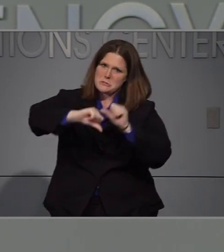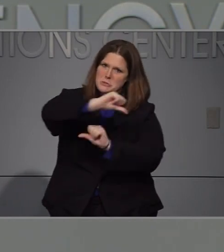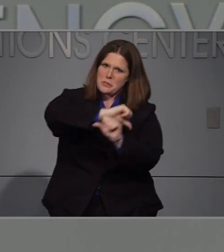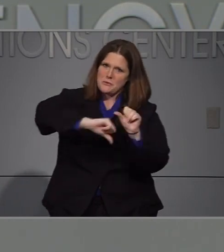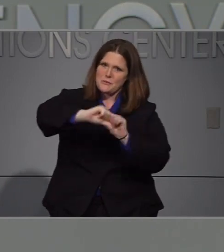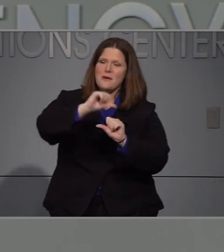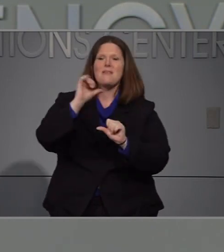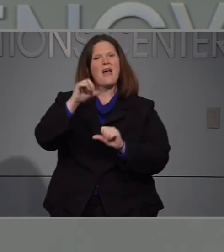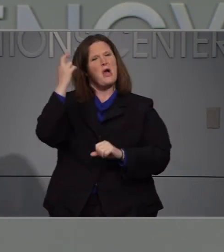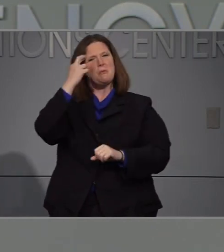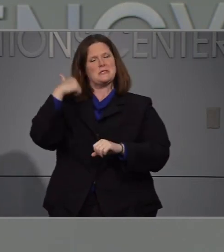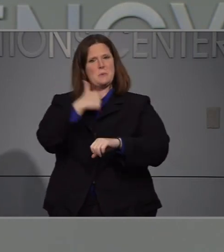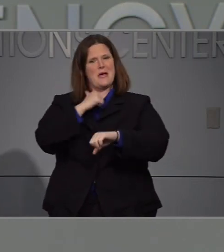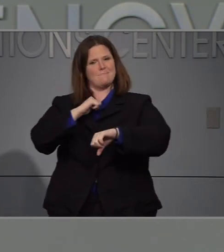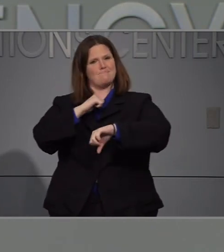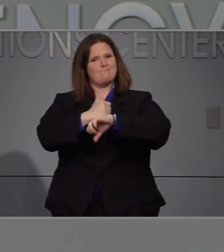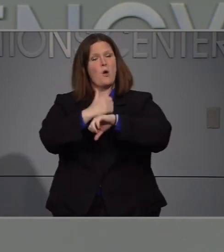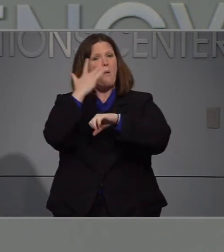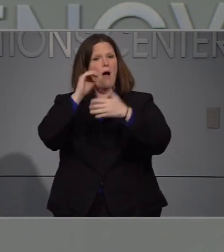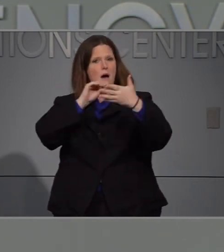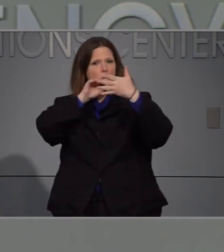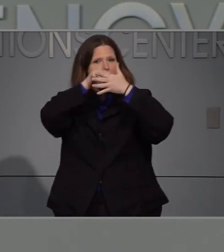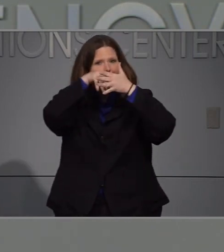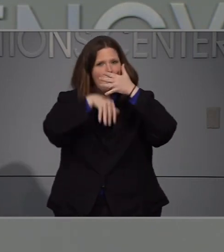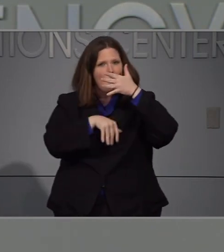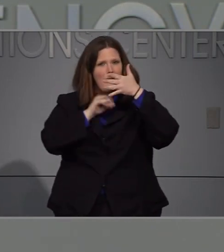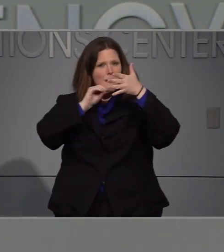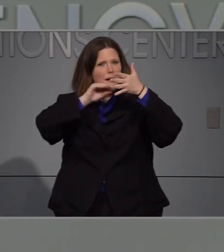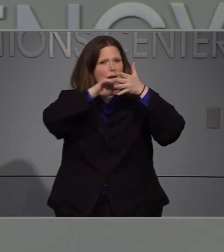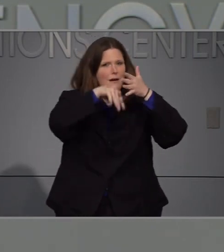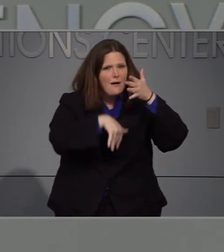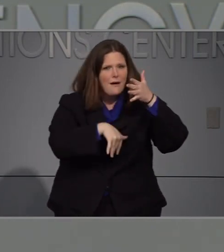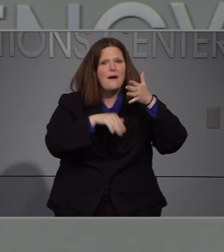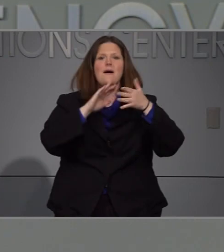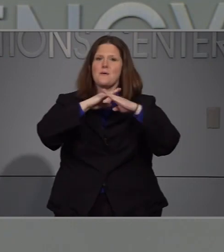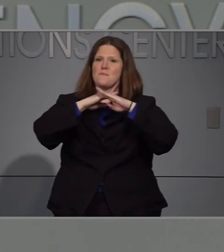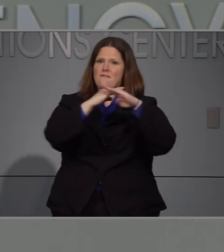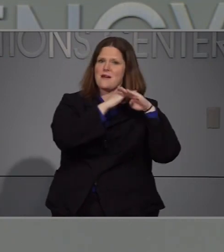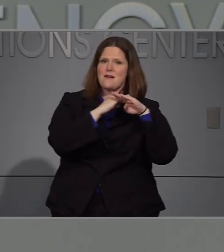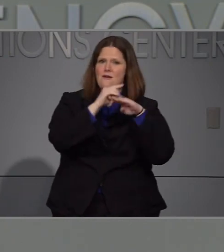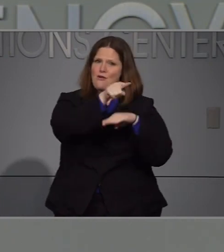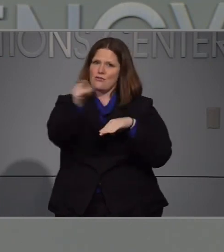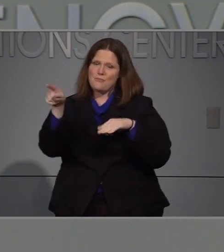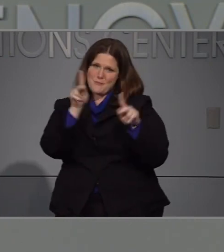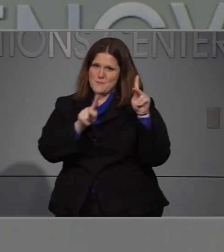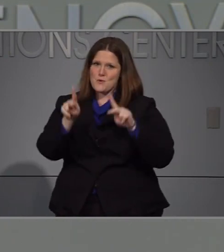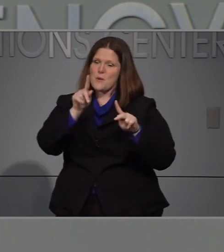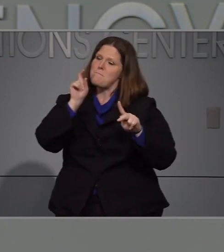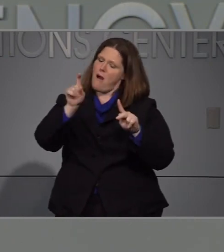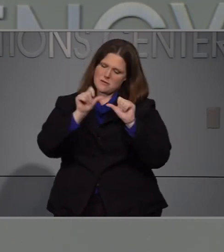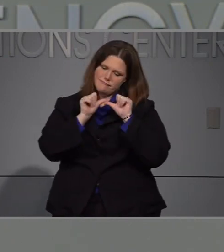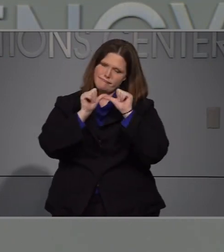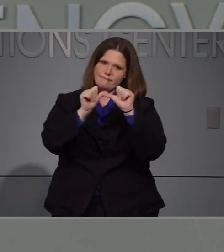ahora y sus requisito para todos en este Estado y todos tenemos que colaborar y hacerlo consistentemente.